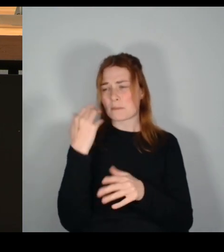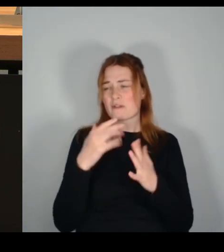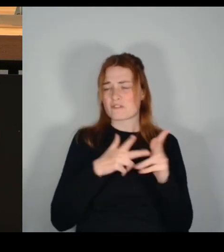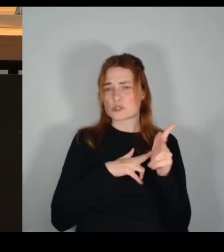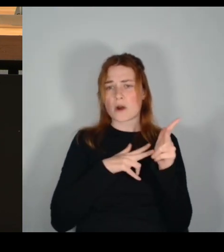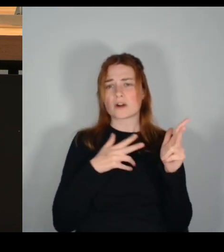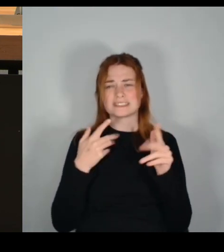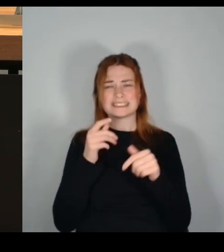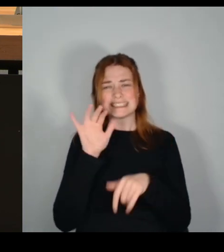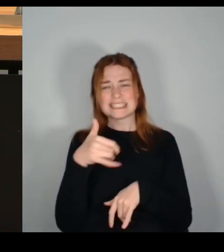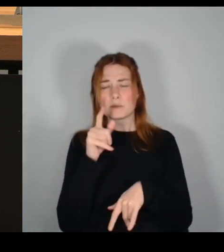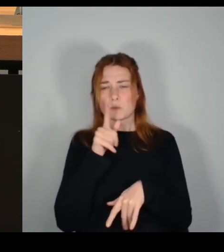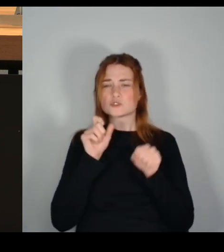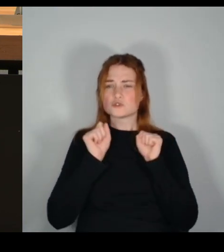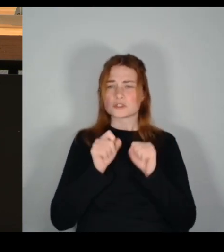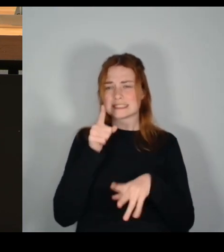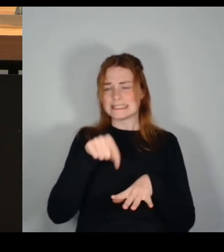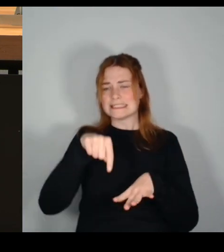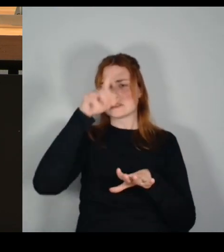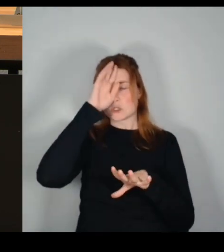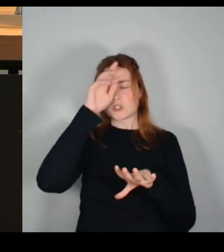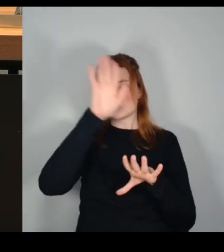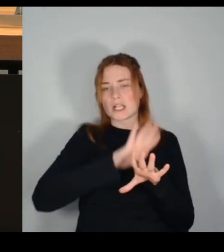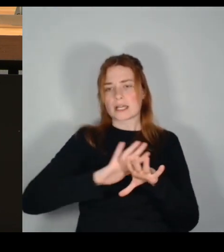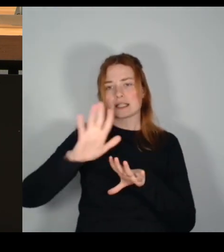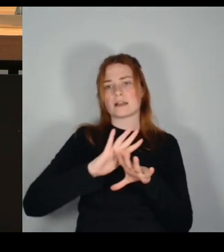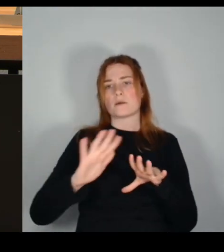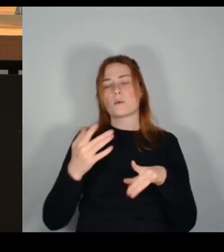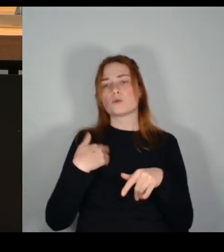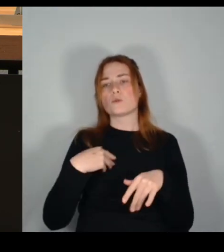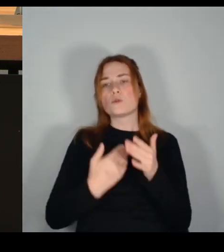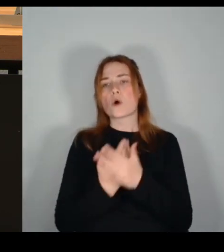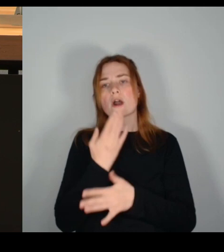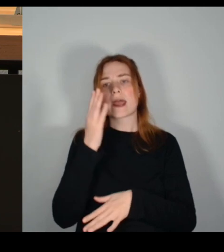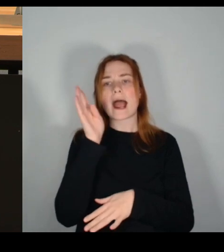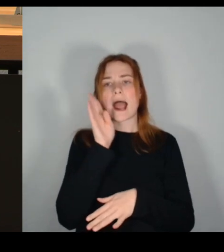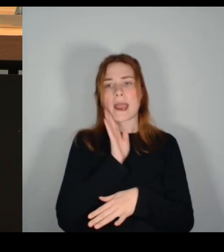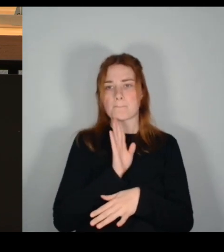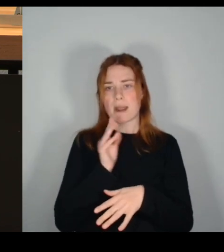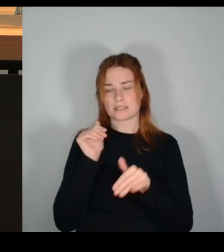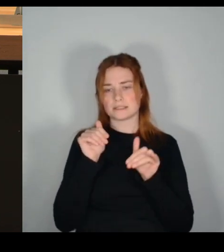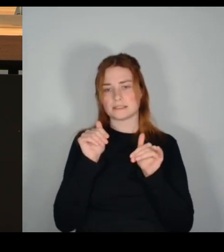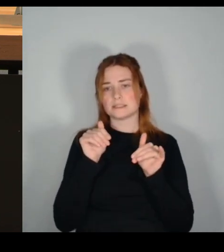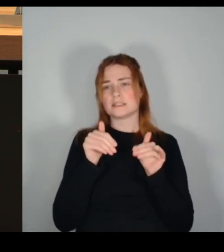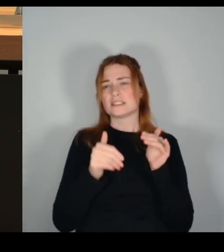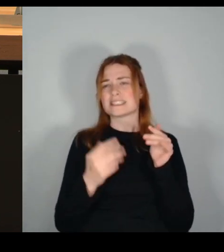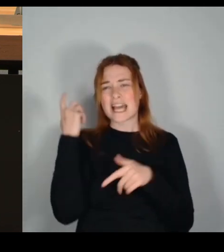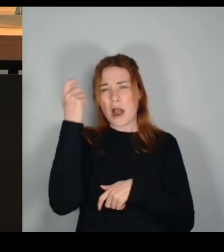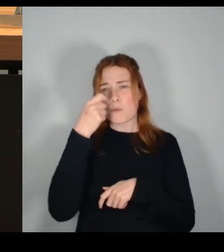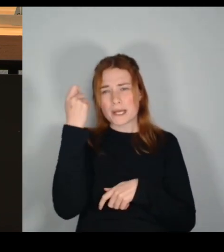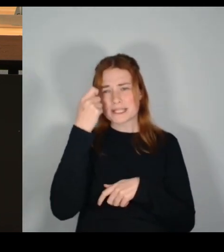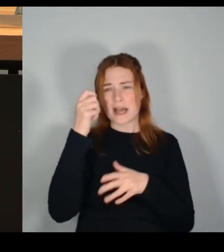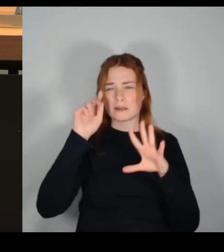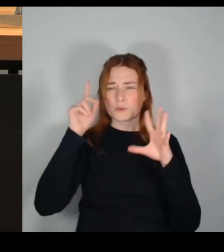verarbeiten hier in Deutschland. Leider muss man sagen, liebe Kolleginnen und Kollegen, genau dieses Versprechen